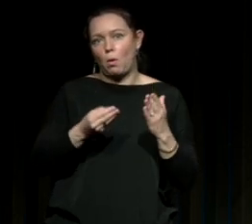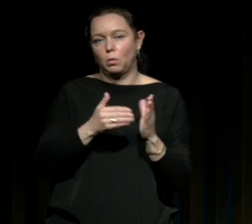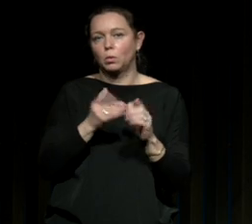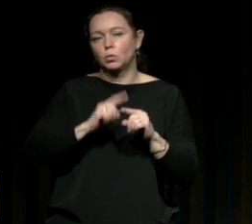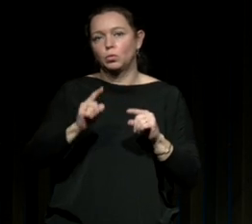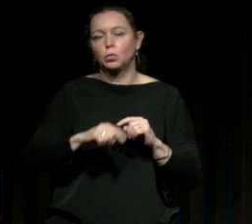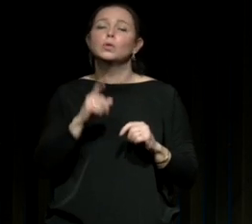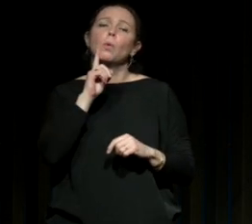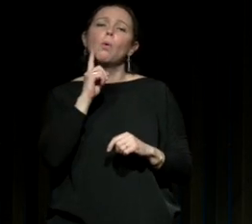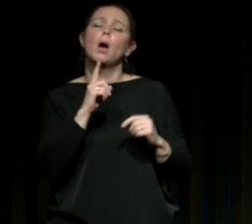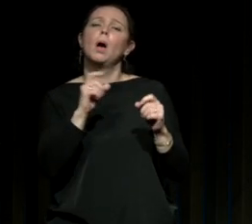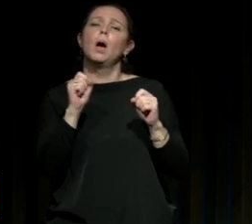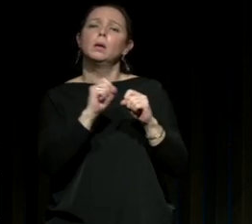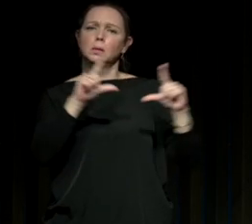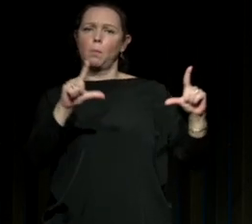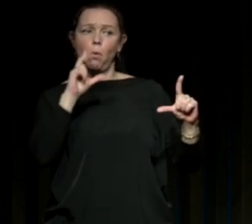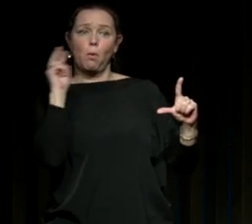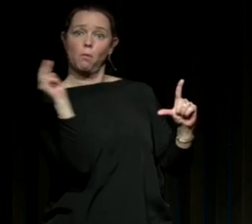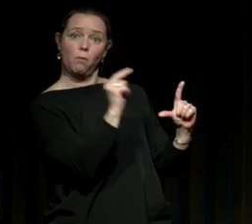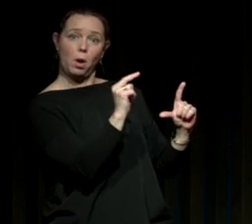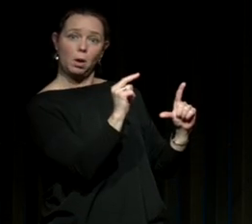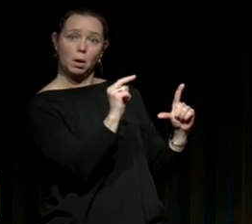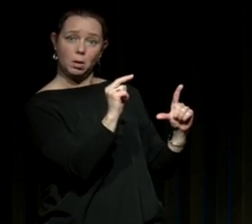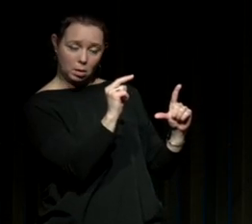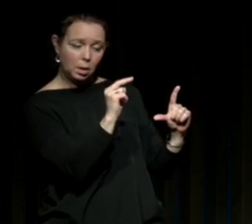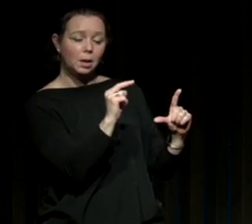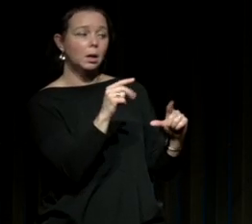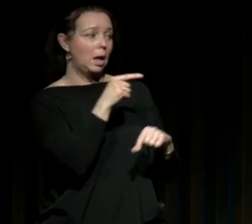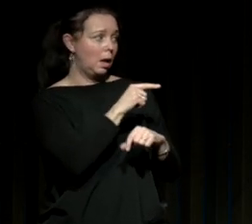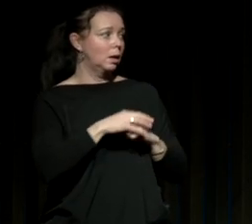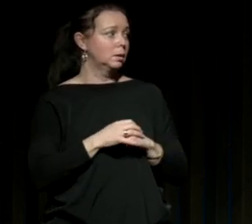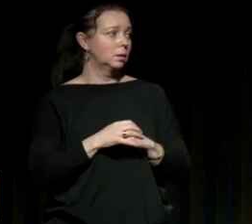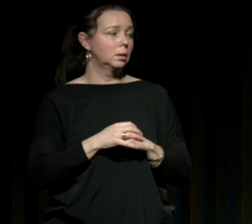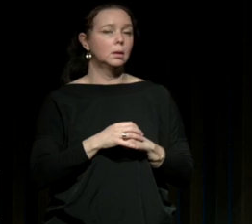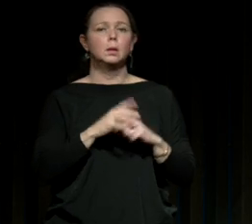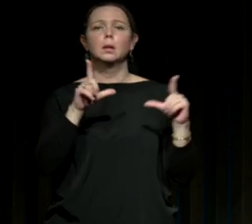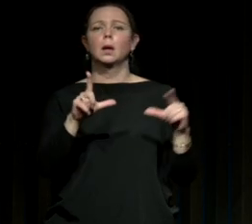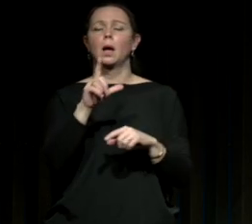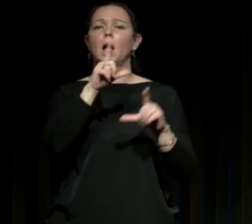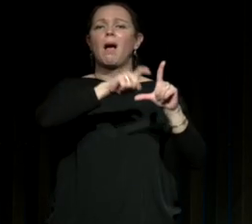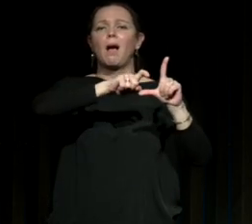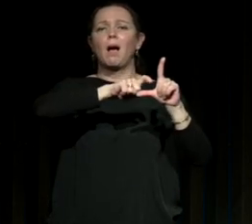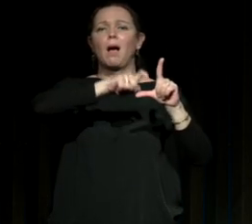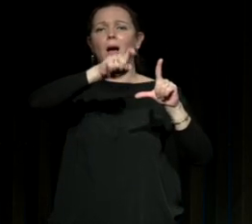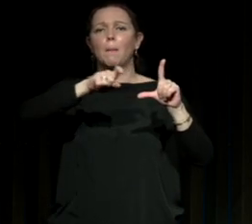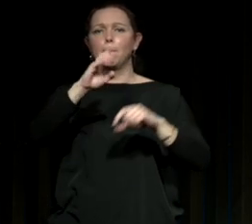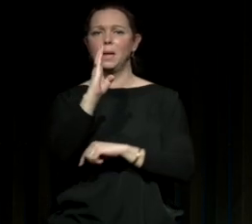diapositive c'est que le tour de taille ici donc c'est le graphe b effectivement il est bien très